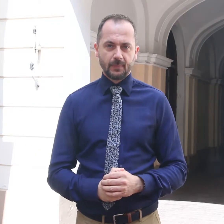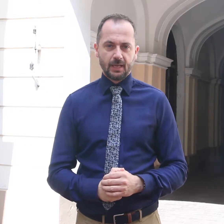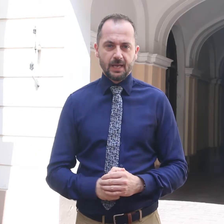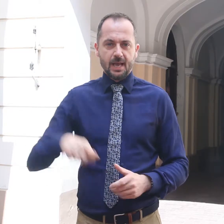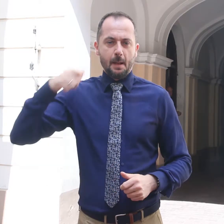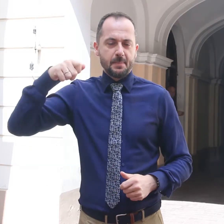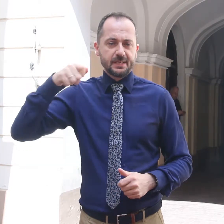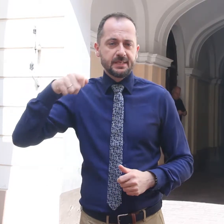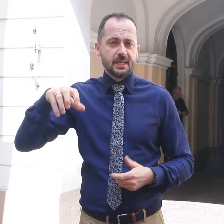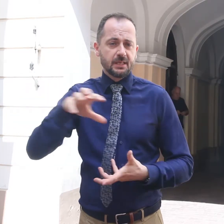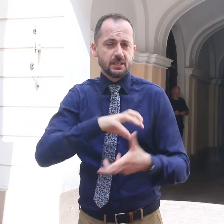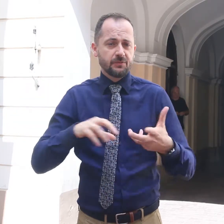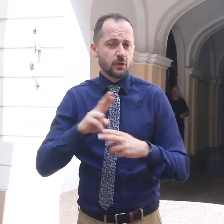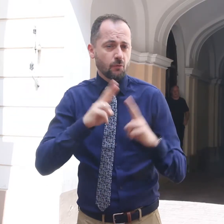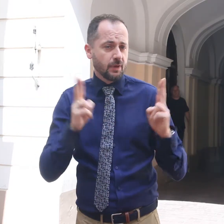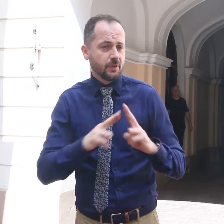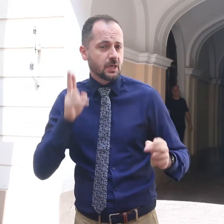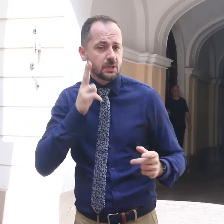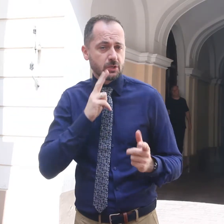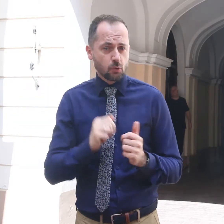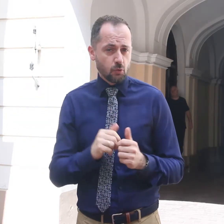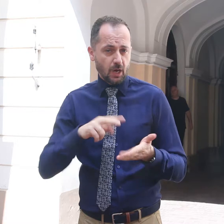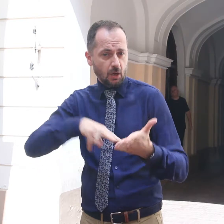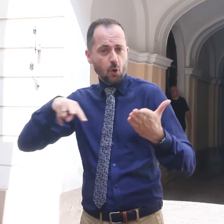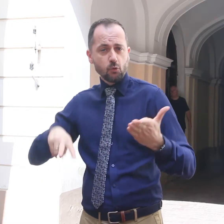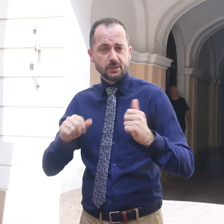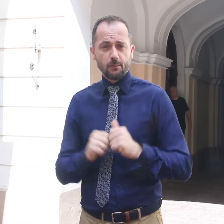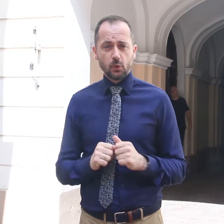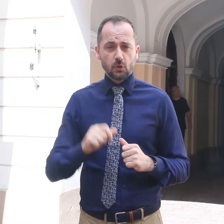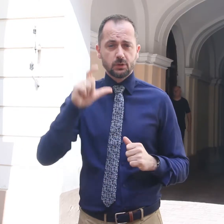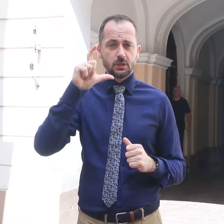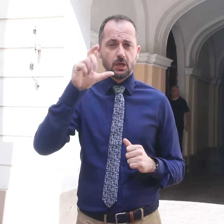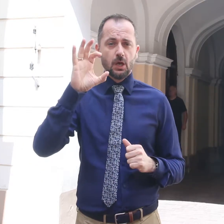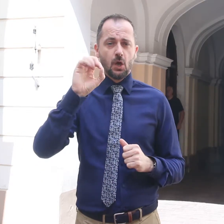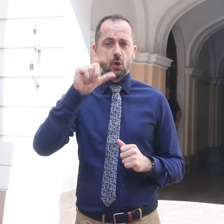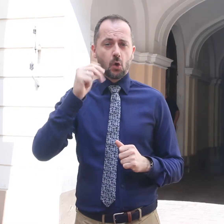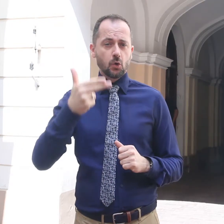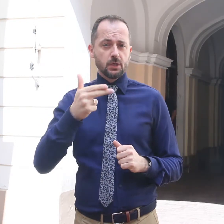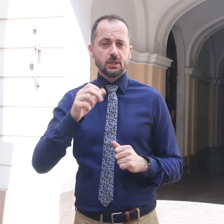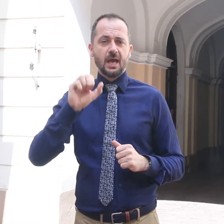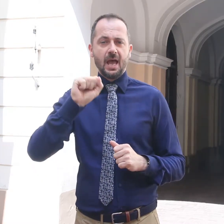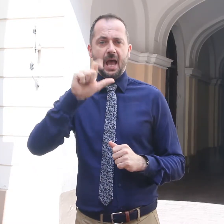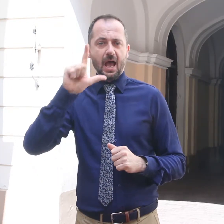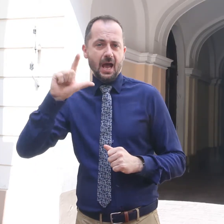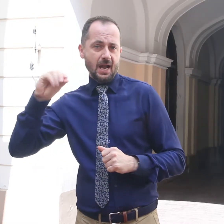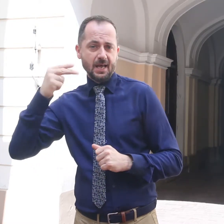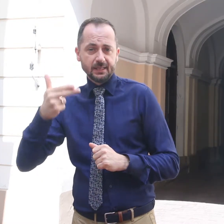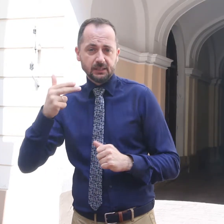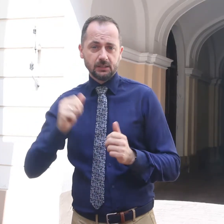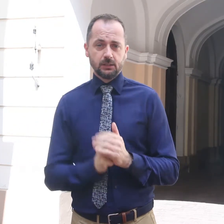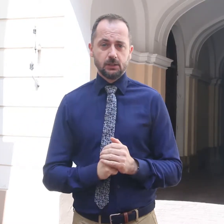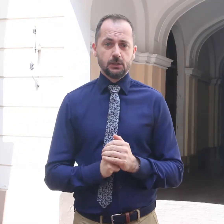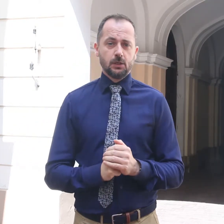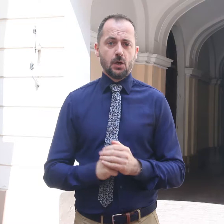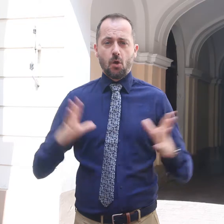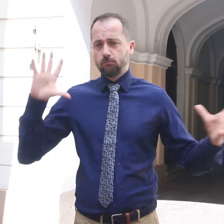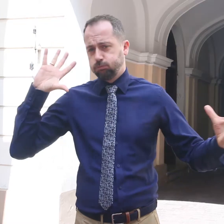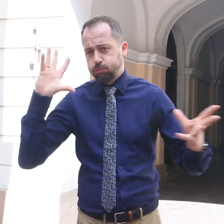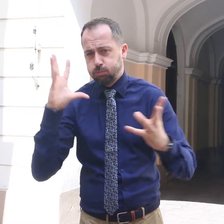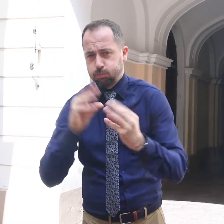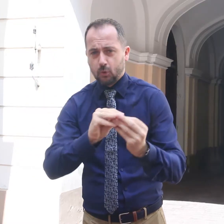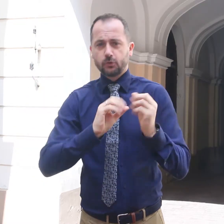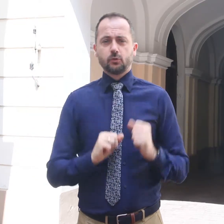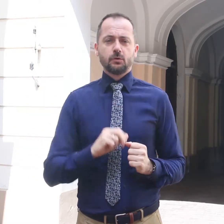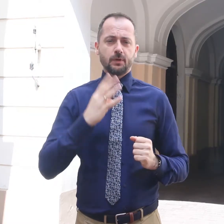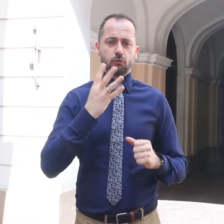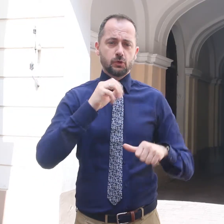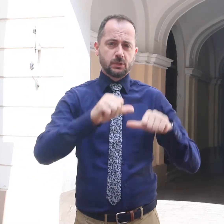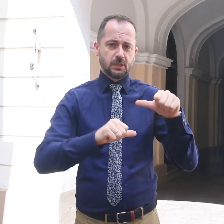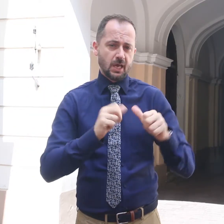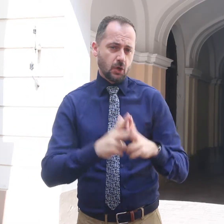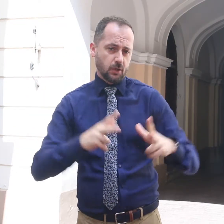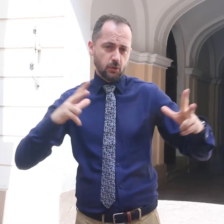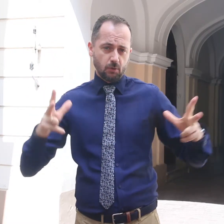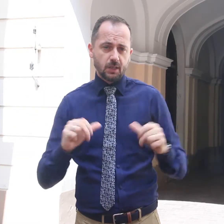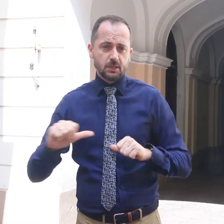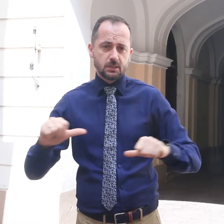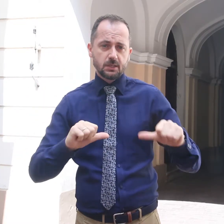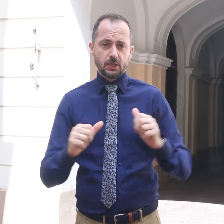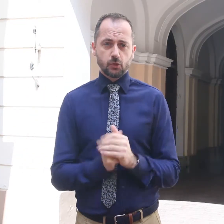Prezydent WFD Colin Allen podsumował 4 letnią kadencję Zarządu.